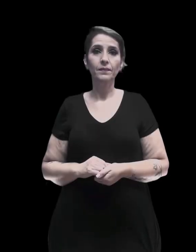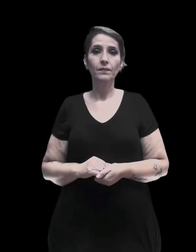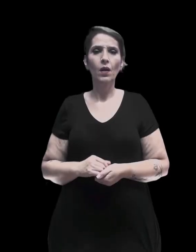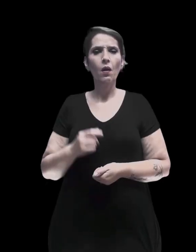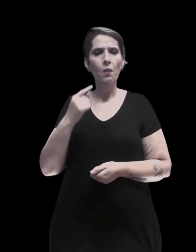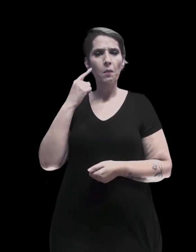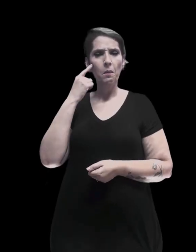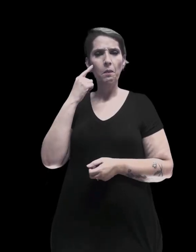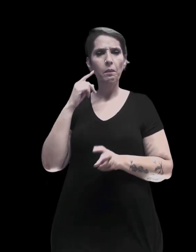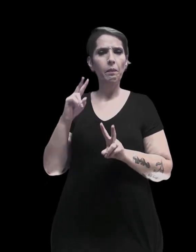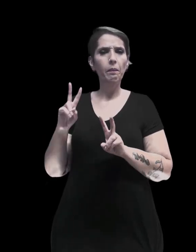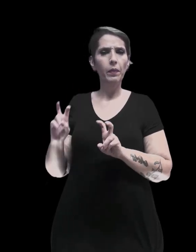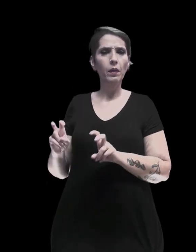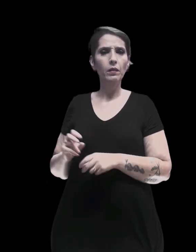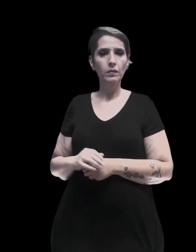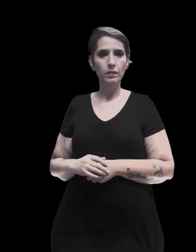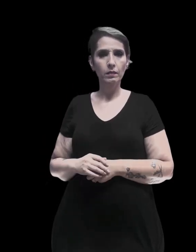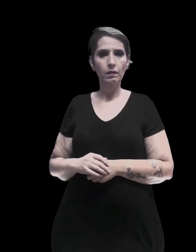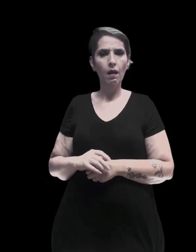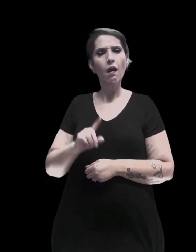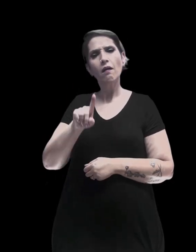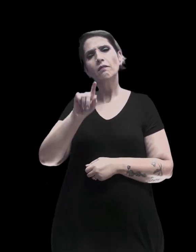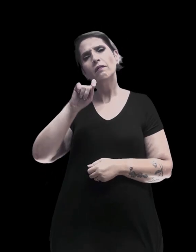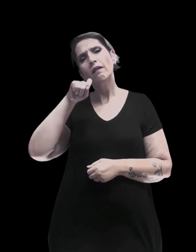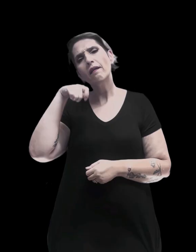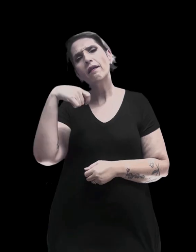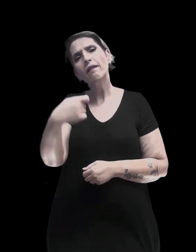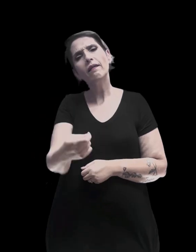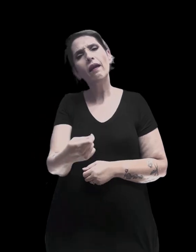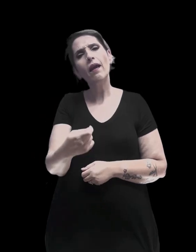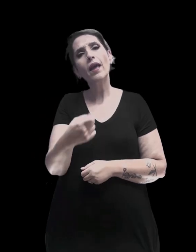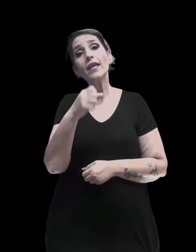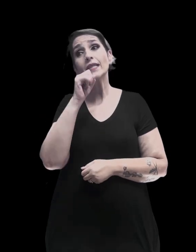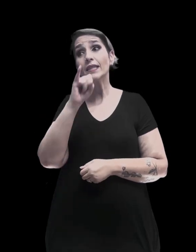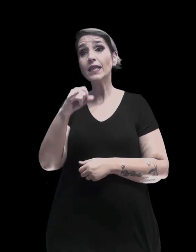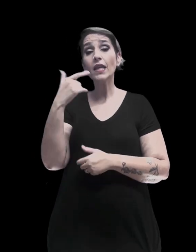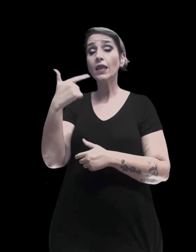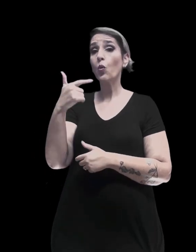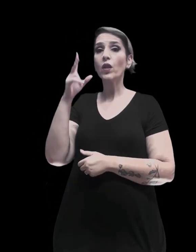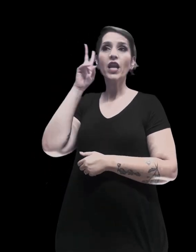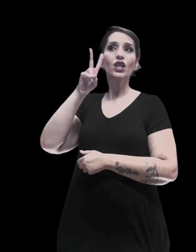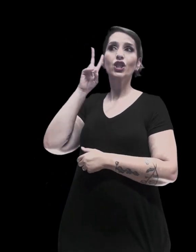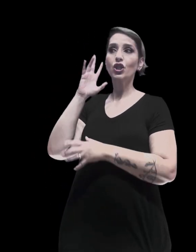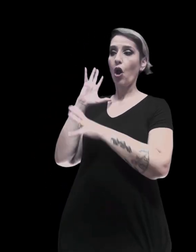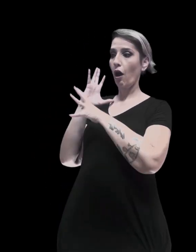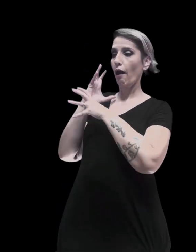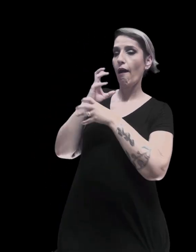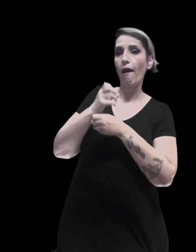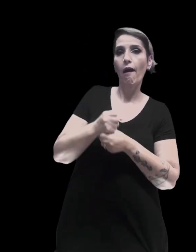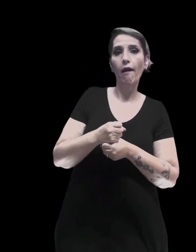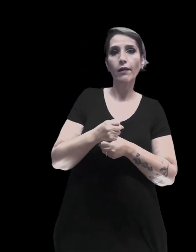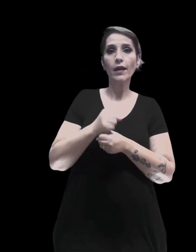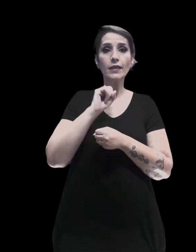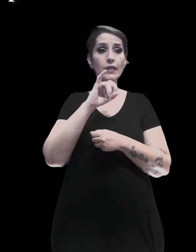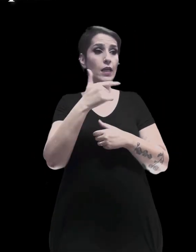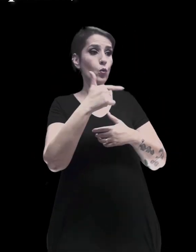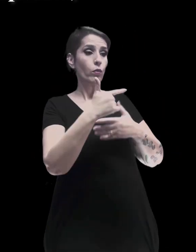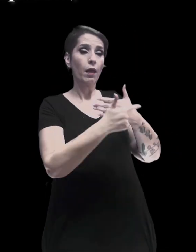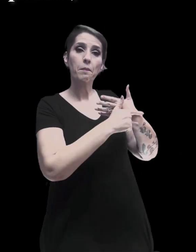Pense nisso... Quem você seria... sem as histórias que carrega? Sem os papéis que desempenha,